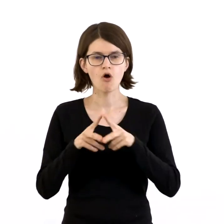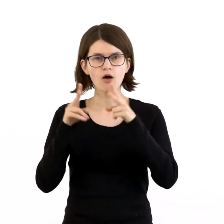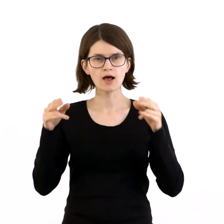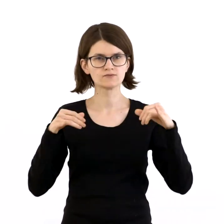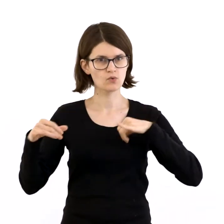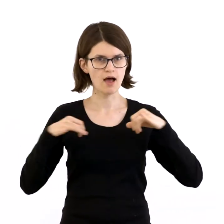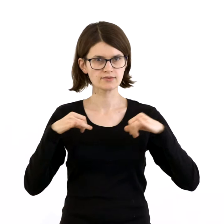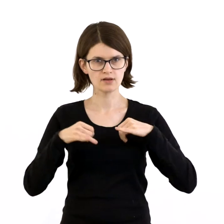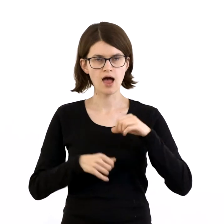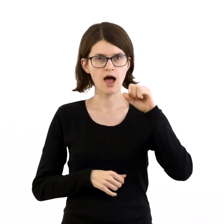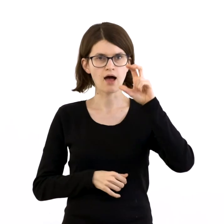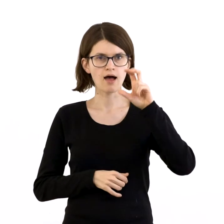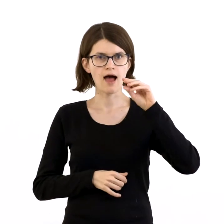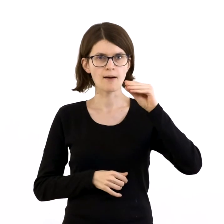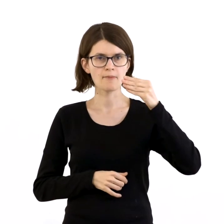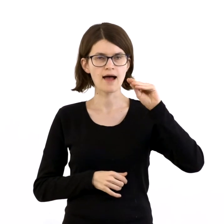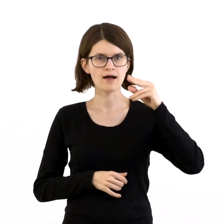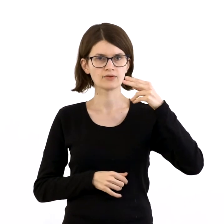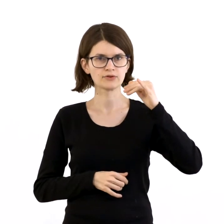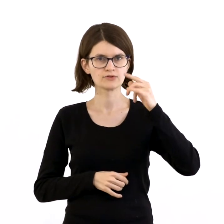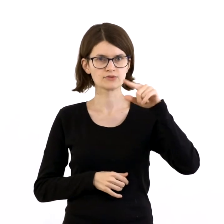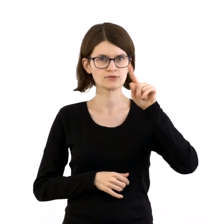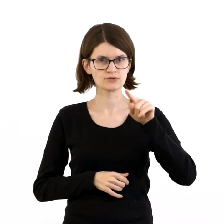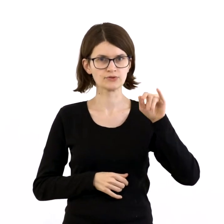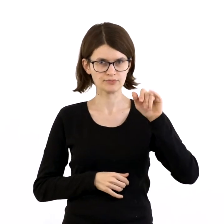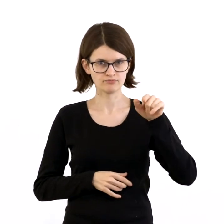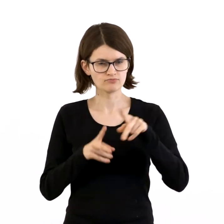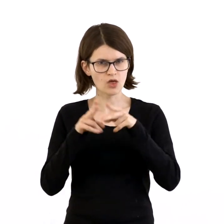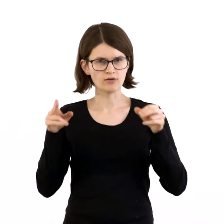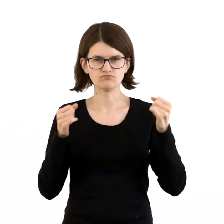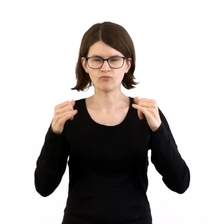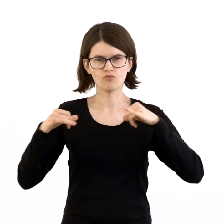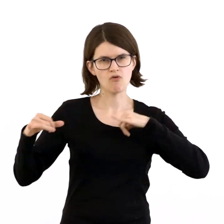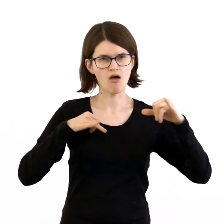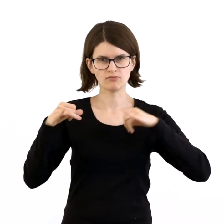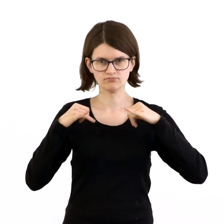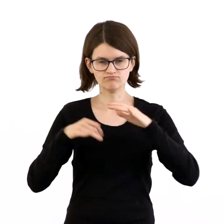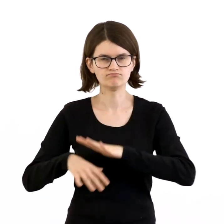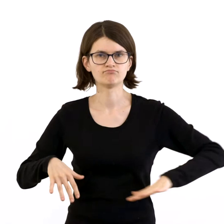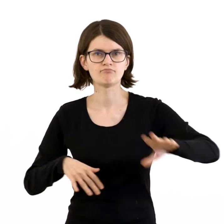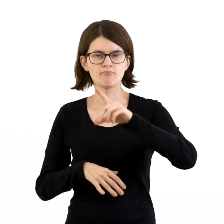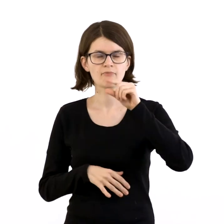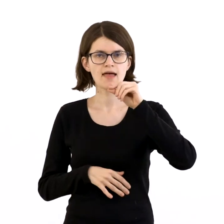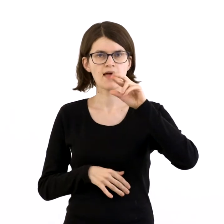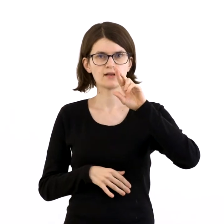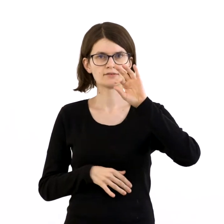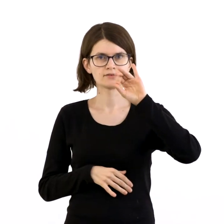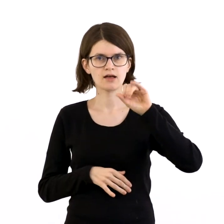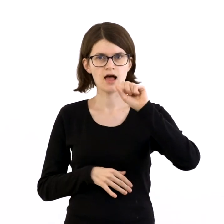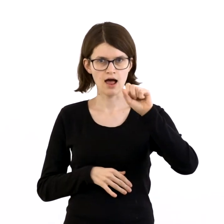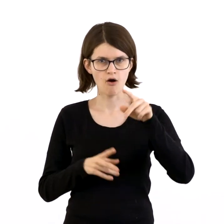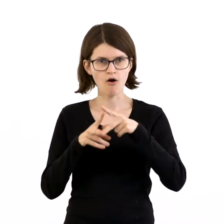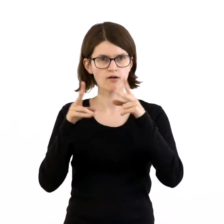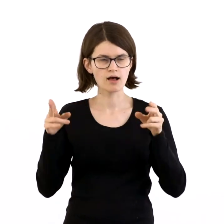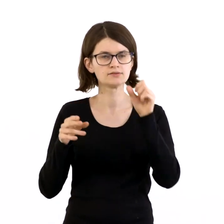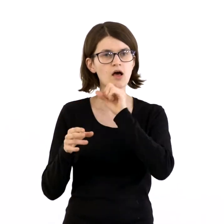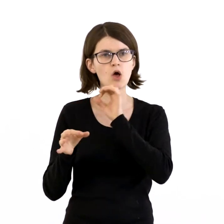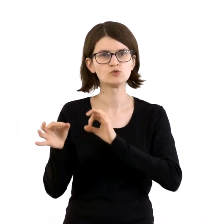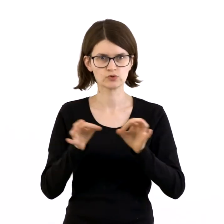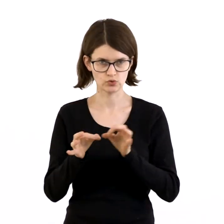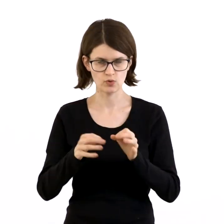Okres Achemenidów to czas potęgi perskiej w starożytności.